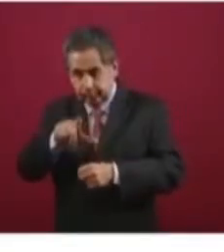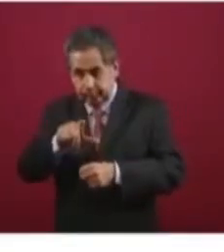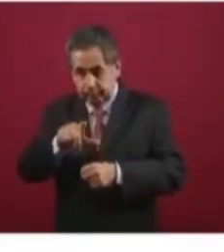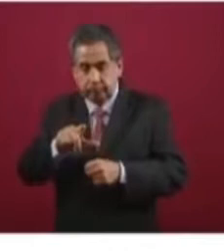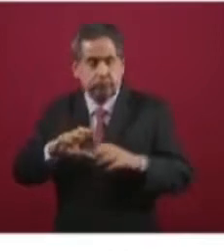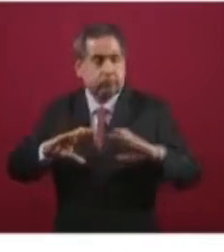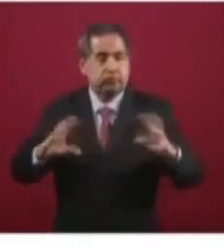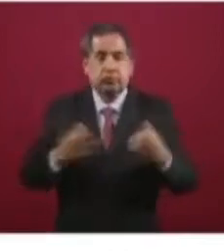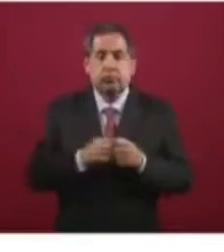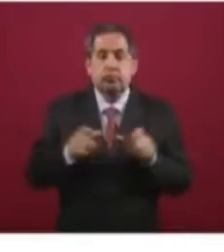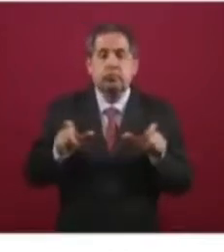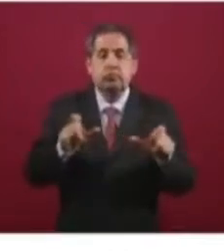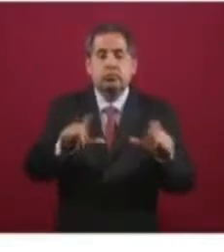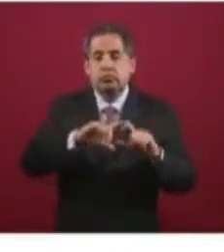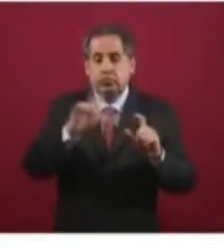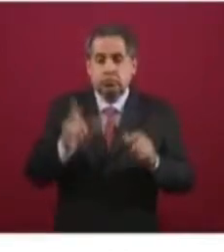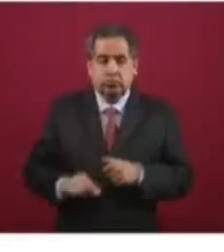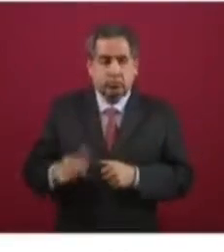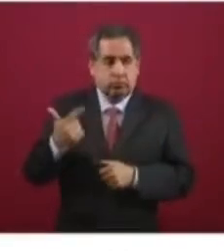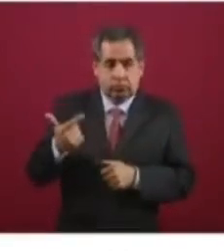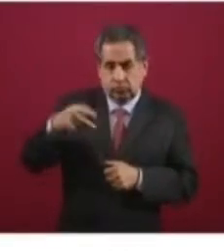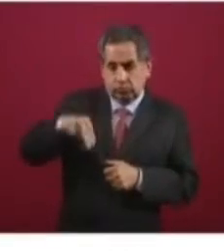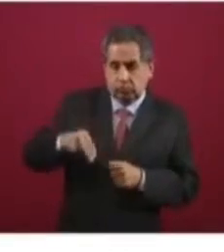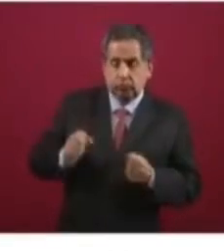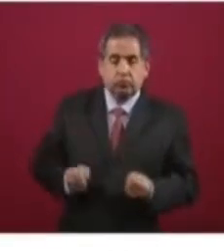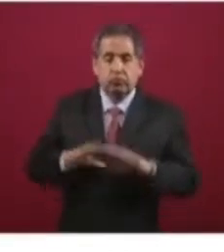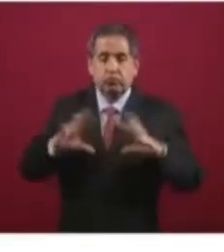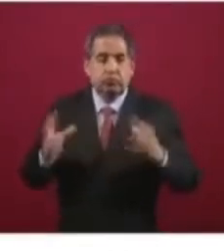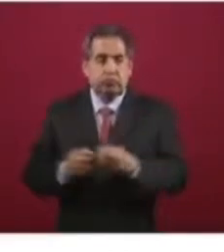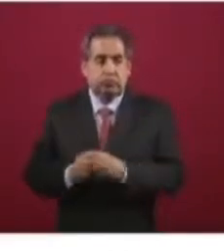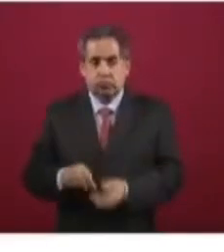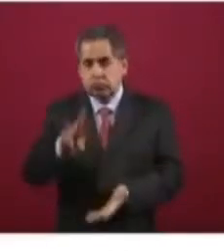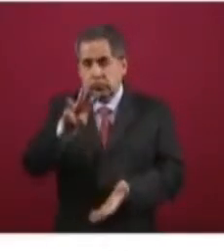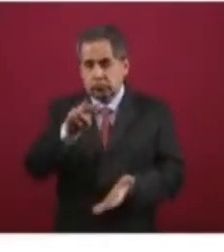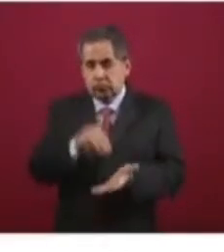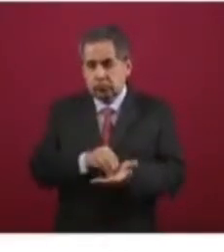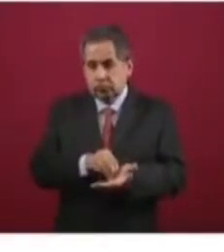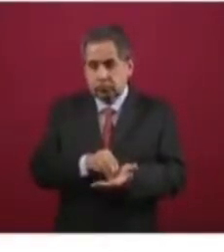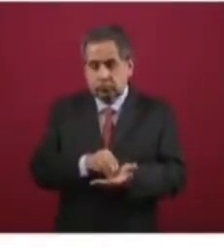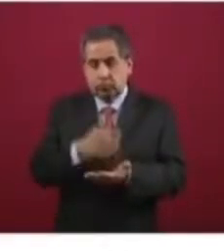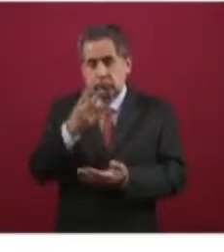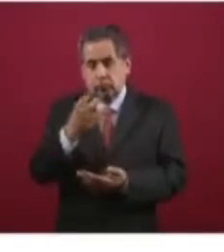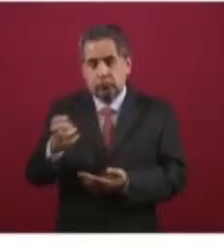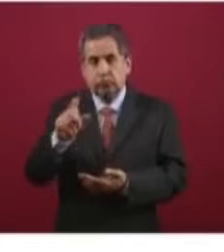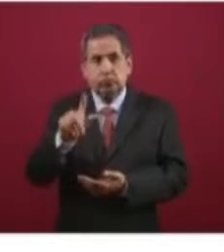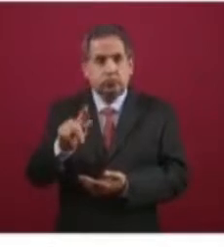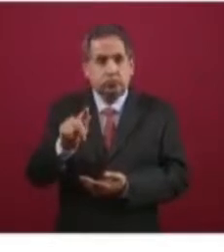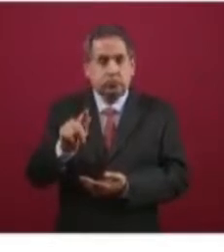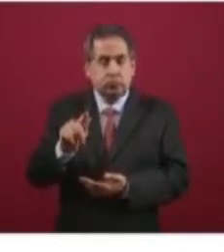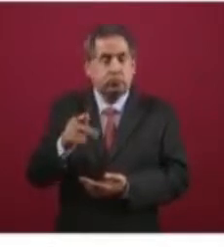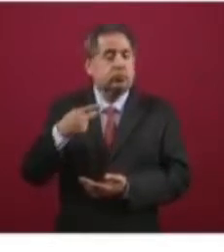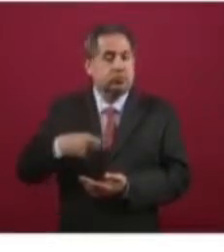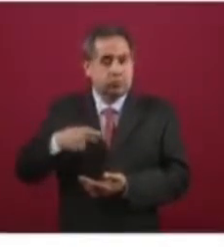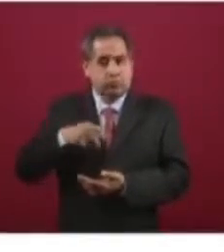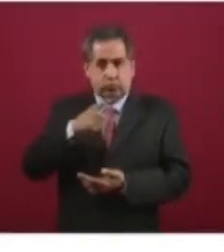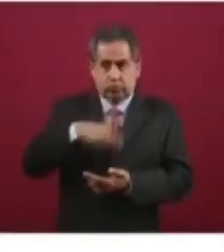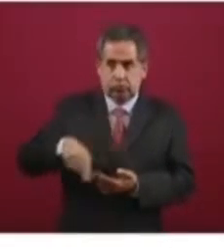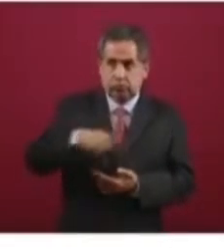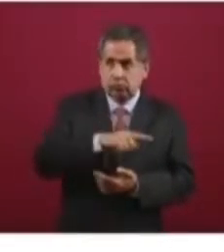que en el estado de Jalisco la Guardia Nacional dispone de tres mil 470 elementos y si le